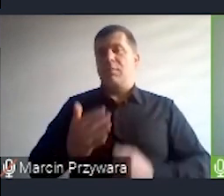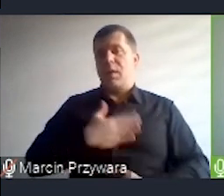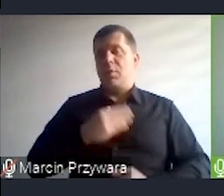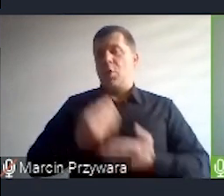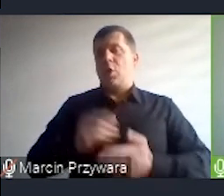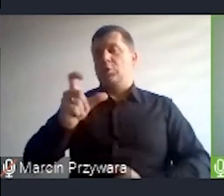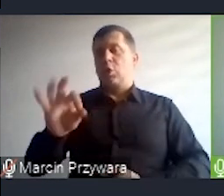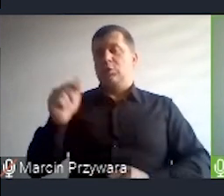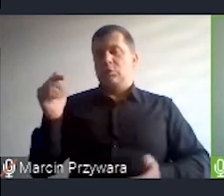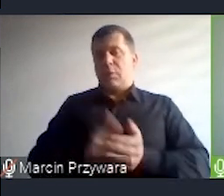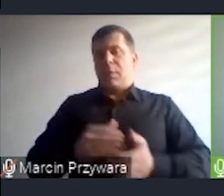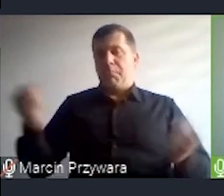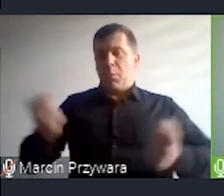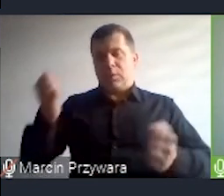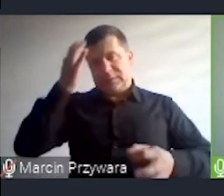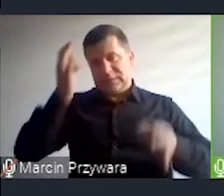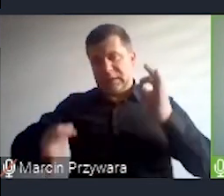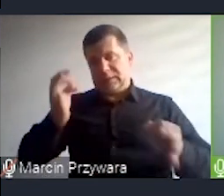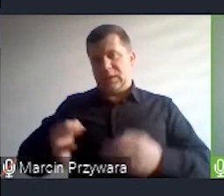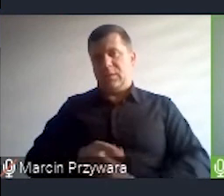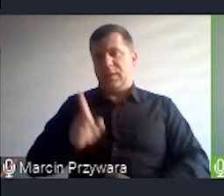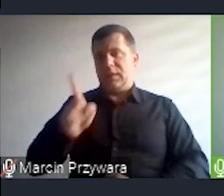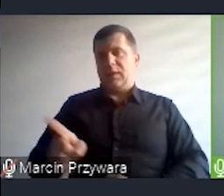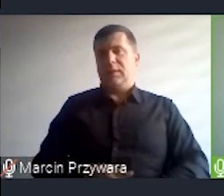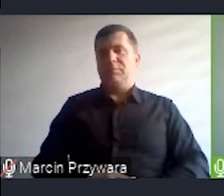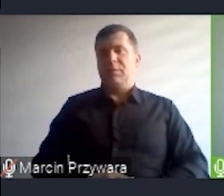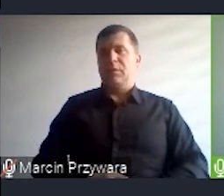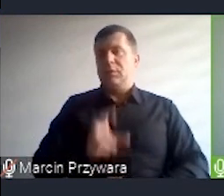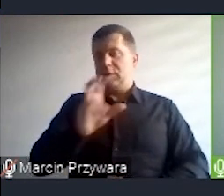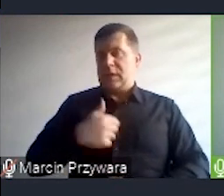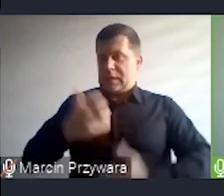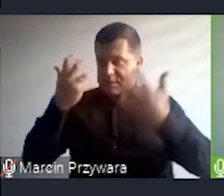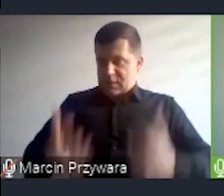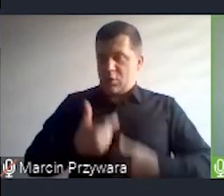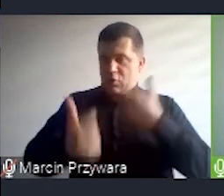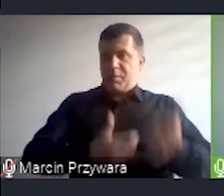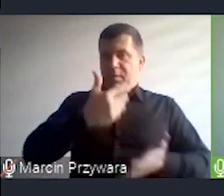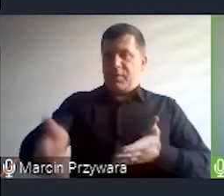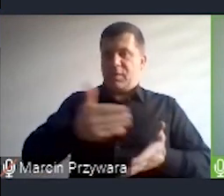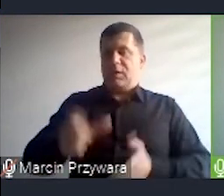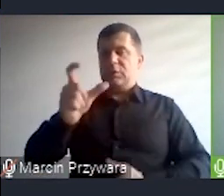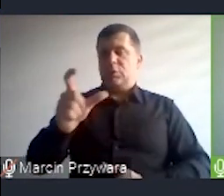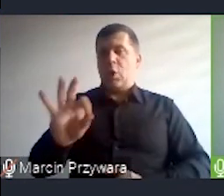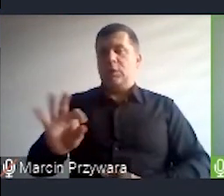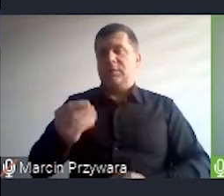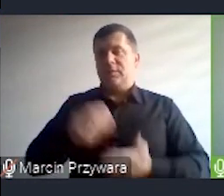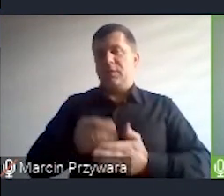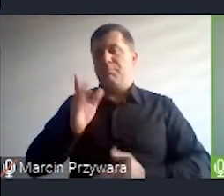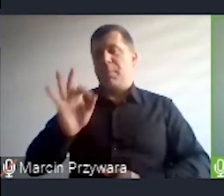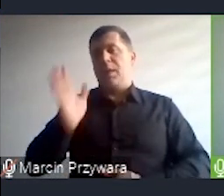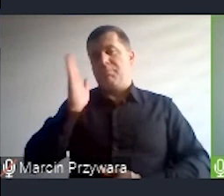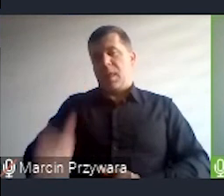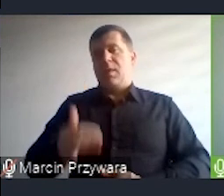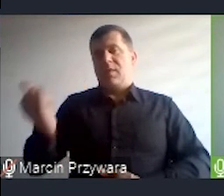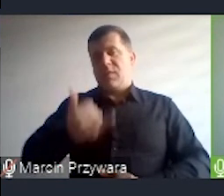Trzeba się mocno zastanowić czy ja chce ponosić wydatki w ramach cross-financingu – „bo będzie trwałość”